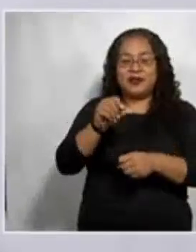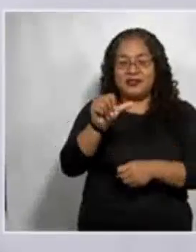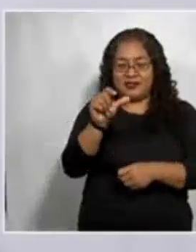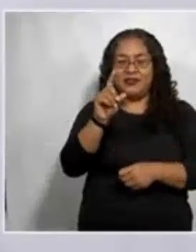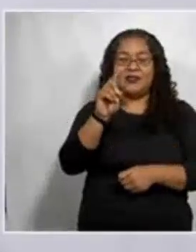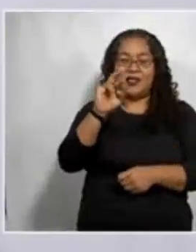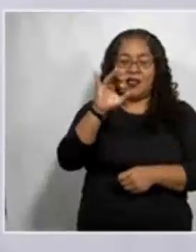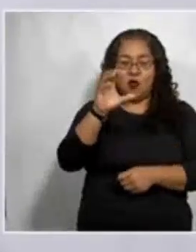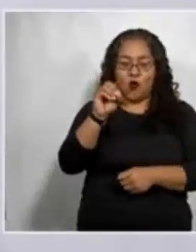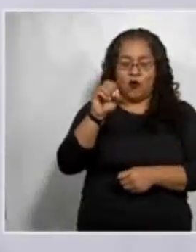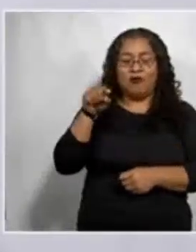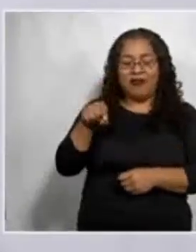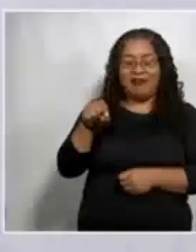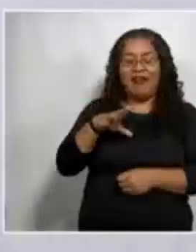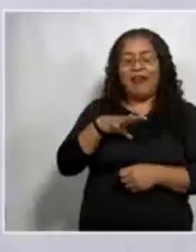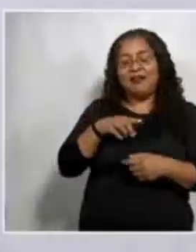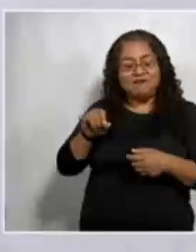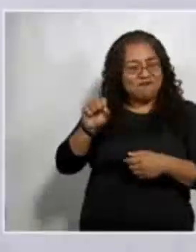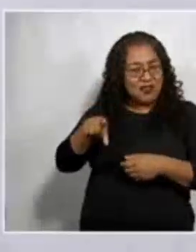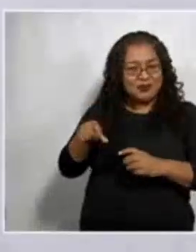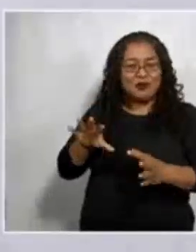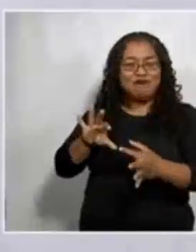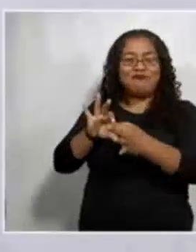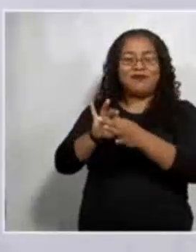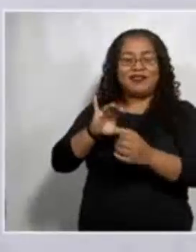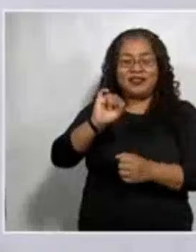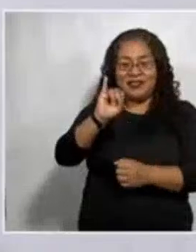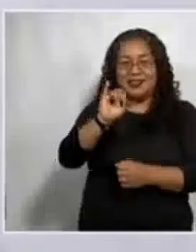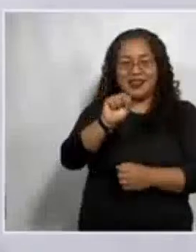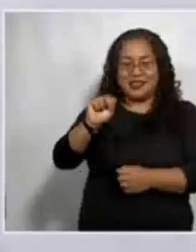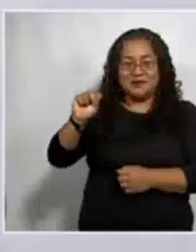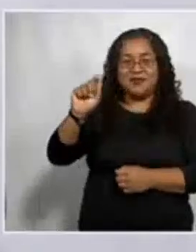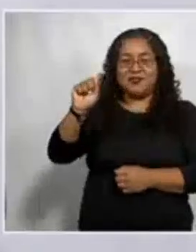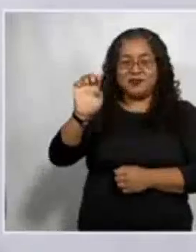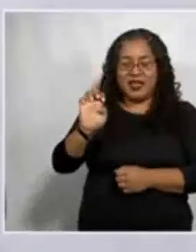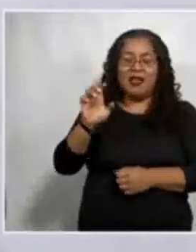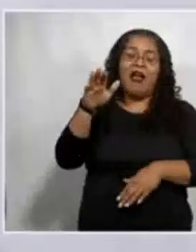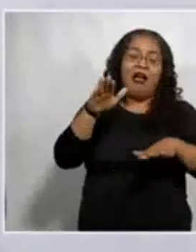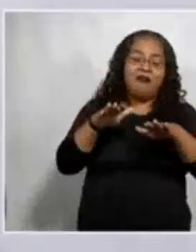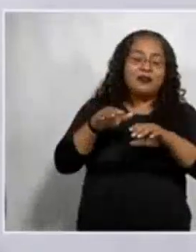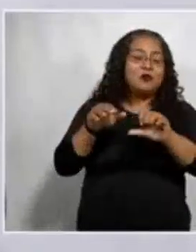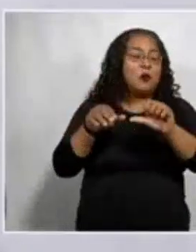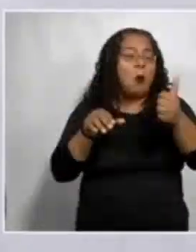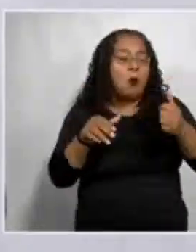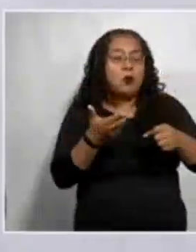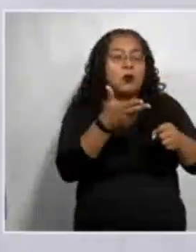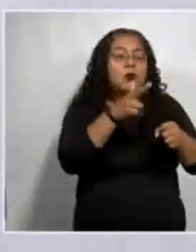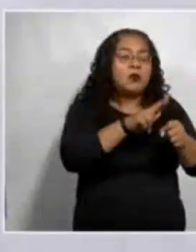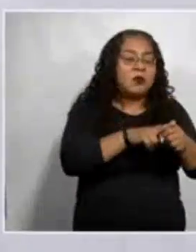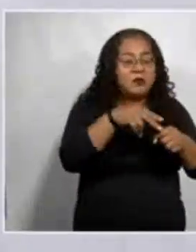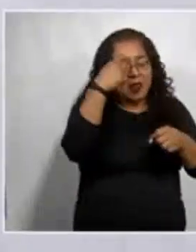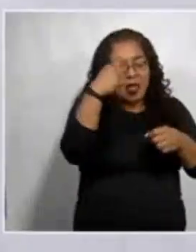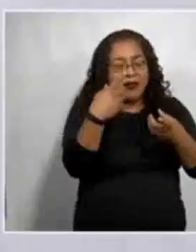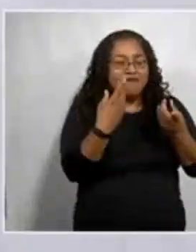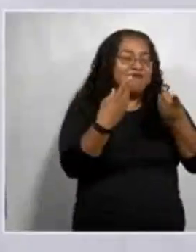así que y ahí nos atendemos en el Iste y a veces en el hospital de nutrición. Y yo quiero darles un